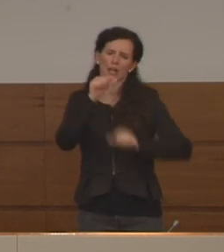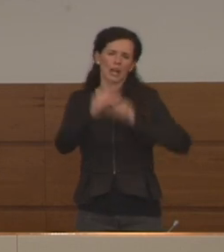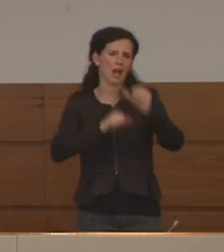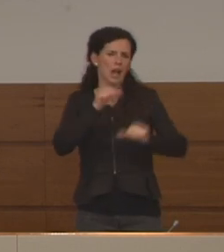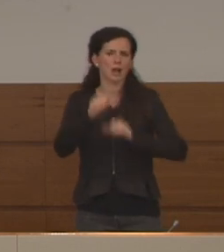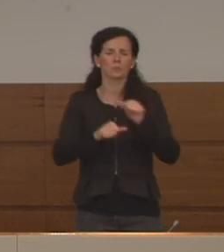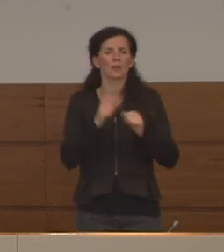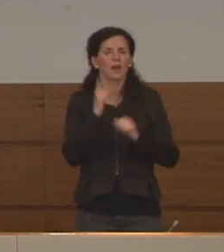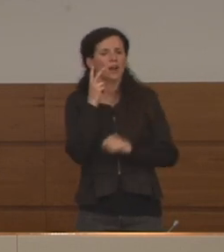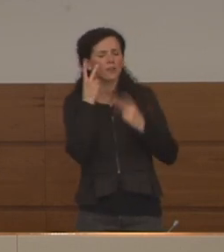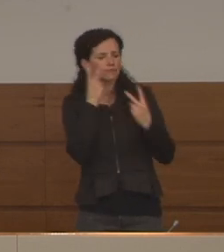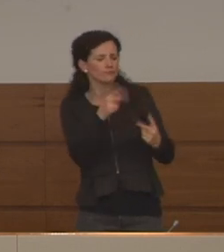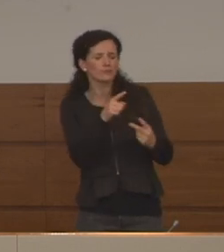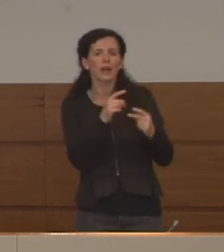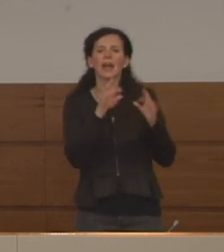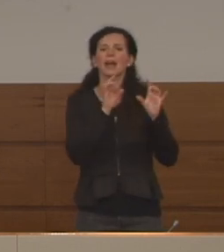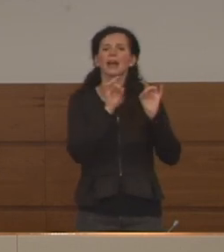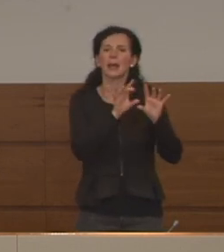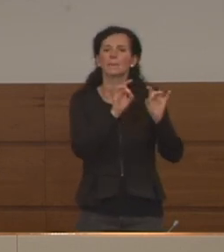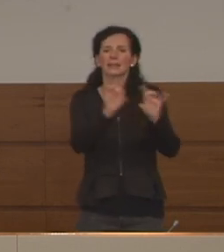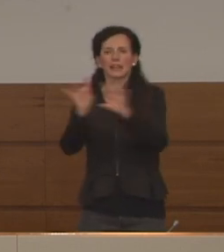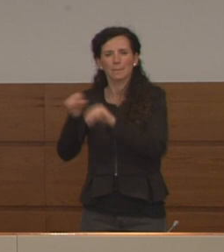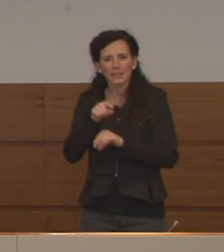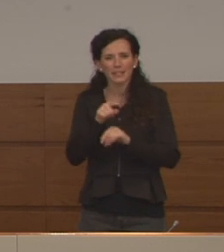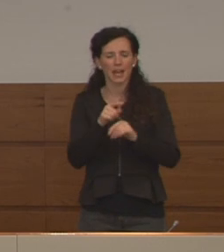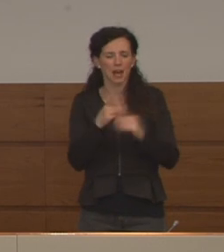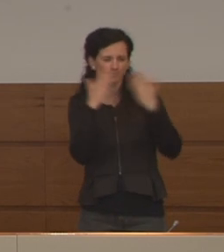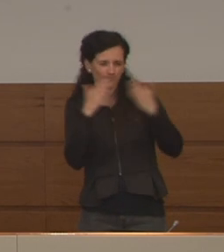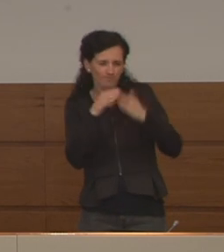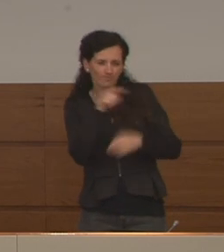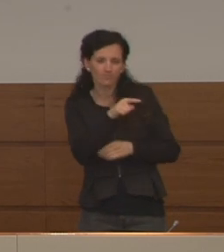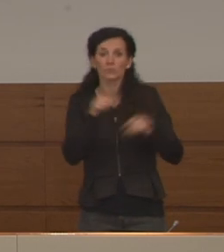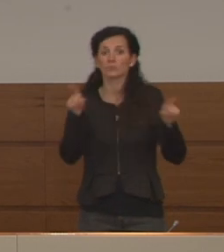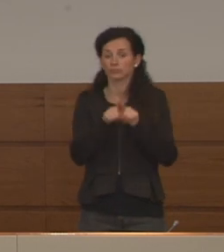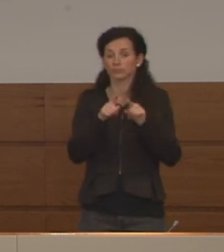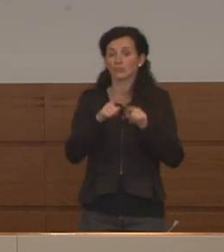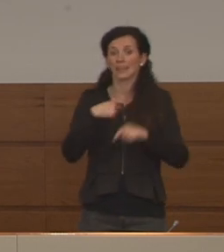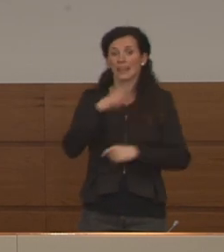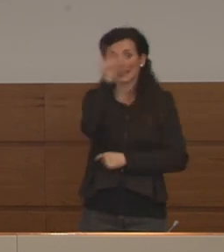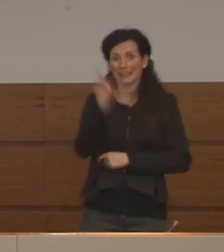Soprattutto si è in grado, almeno alle nostre latitudini e longitudini, di fare